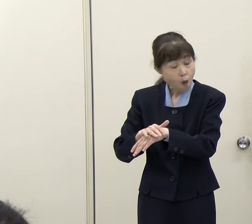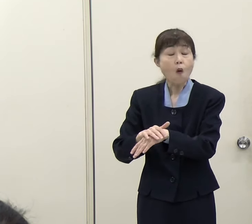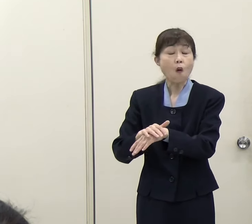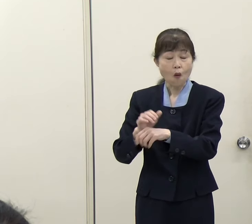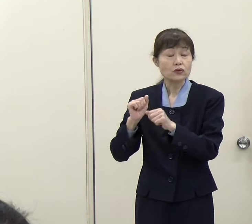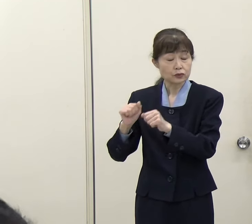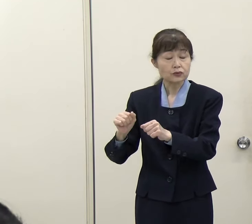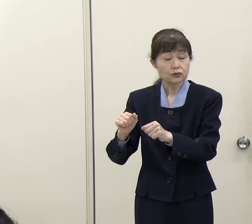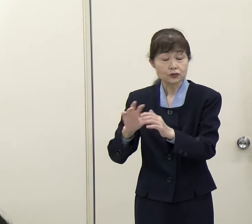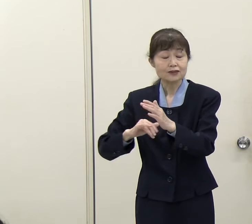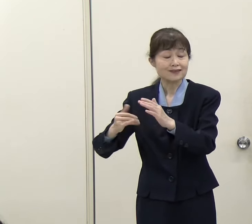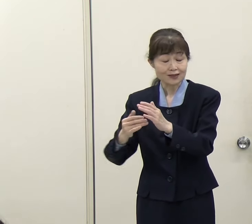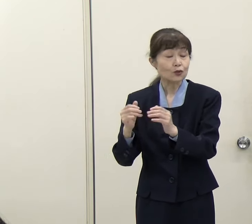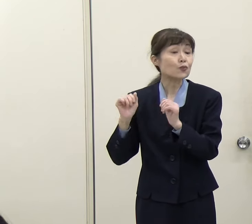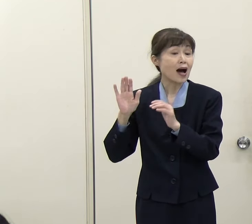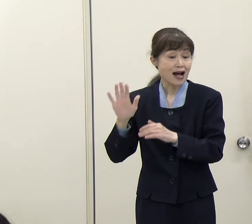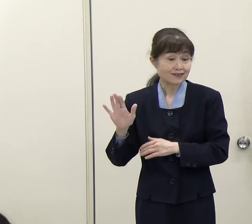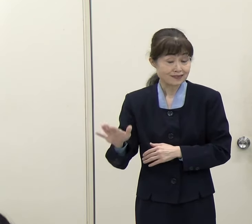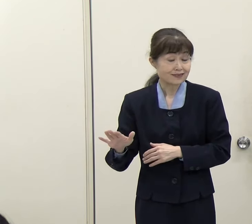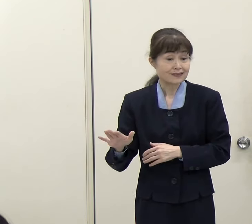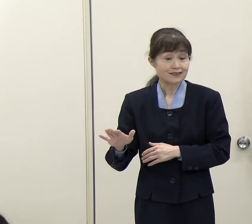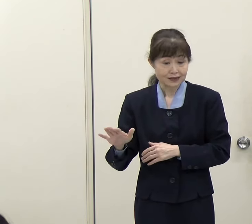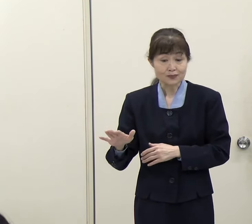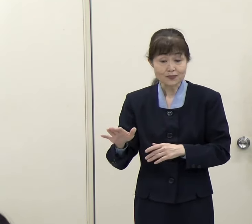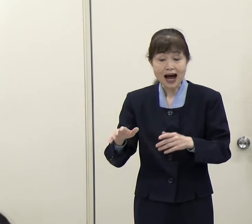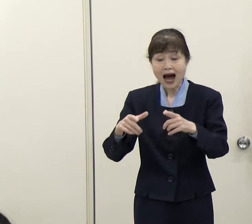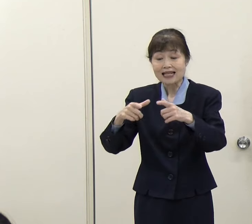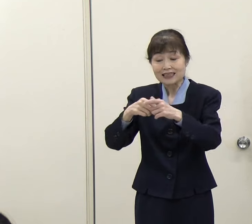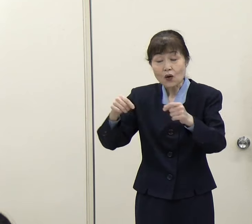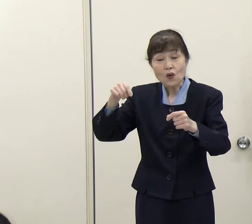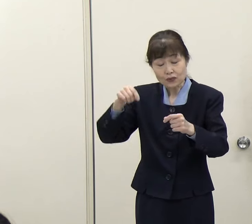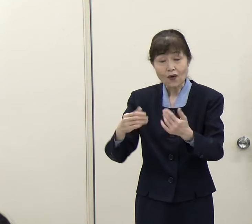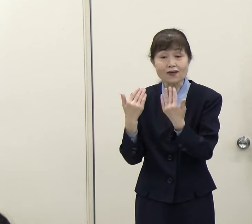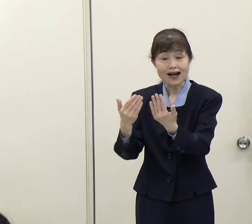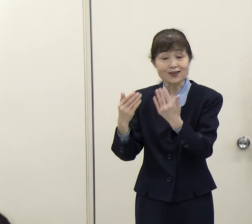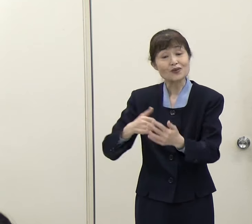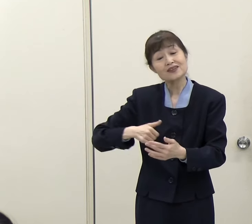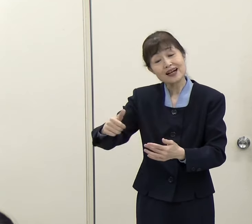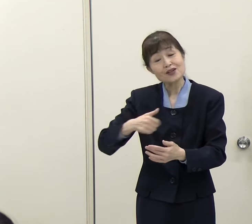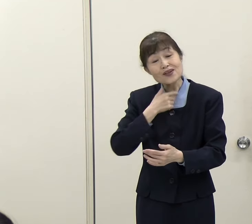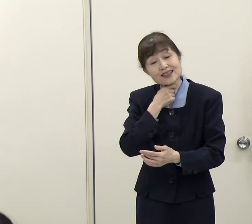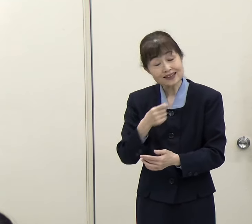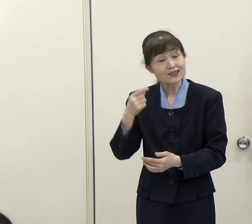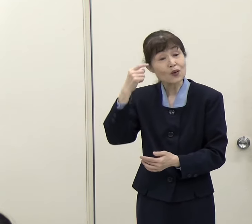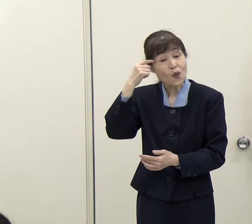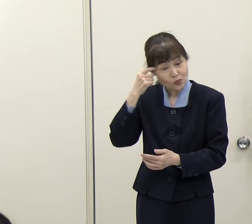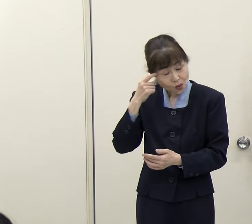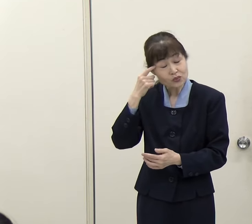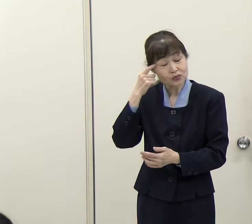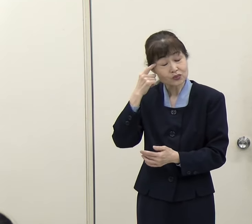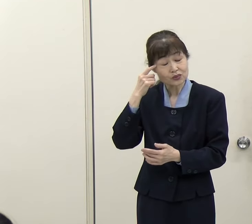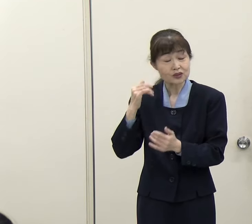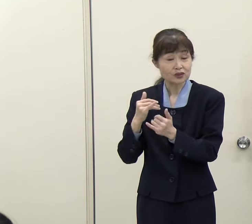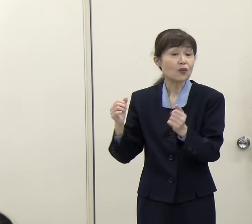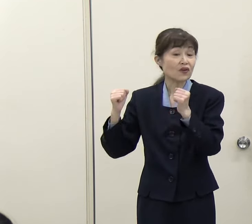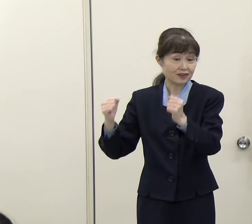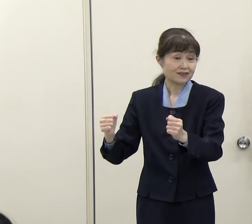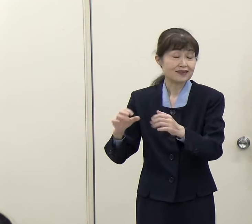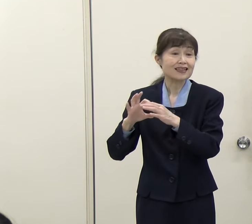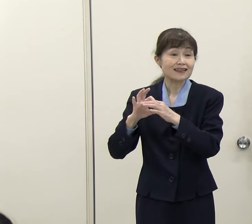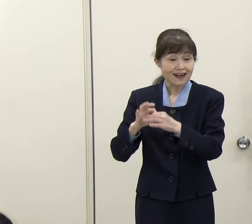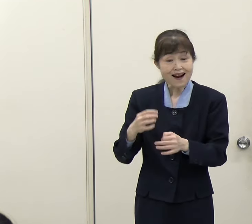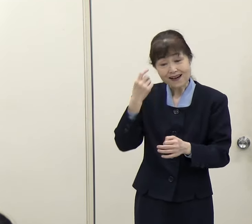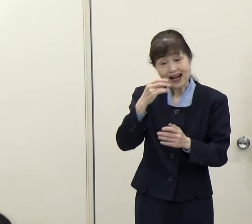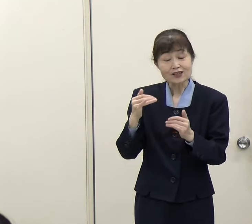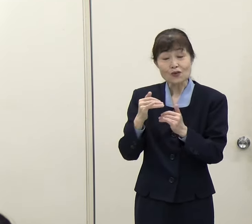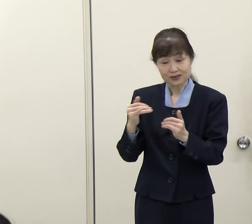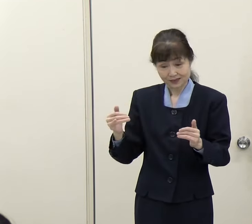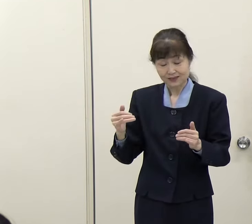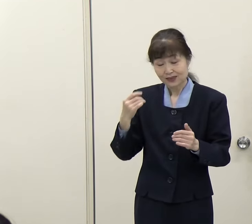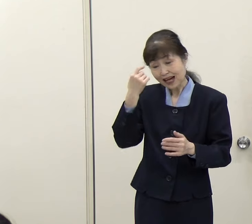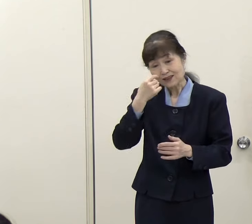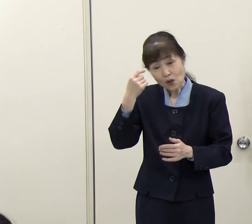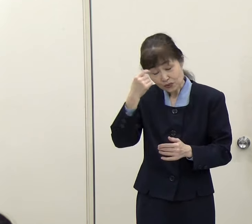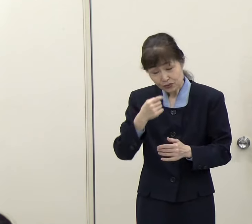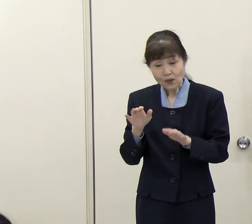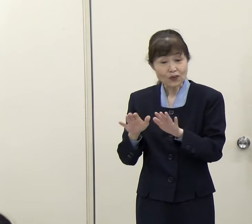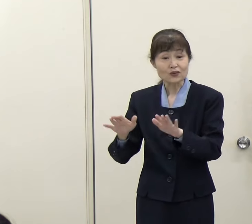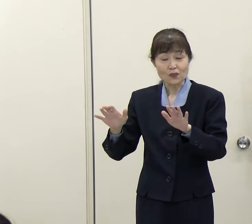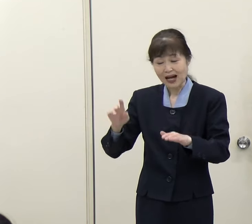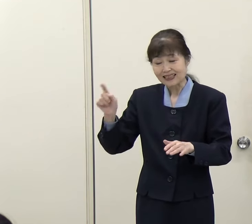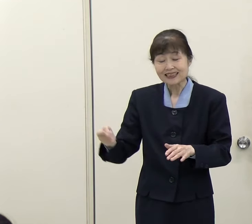日本人の普通の学校に通わせたいという御家庭も多いため、特に小中学校でそういうふうな外国人の子どもを自然に受け入れられる、